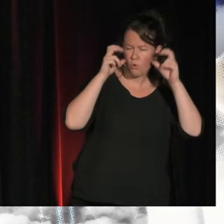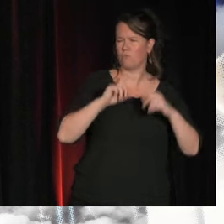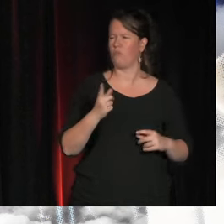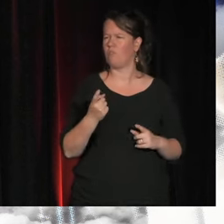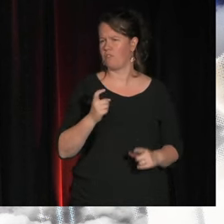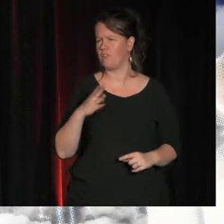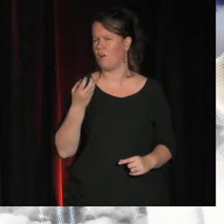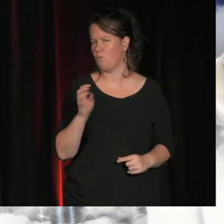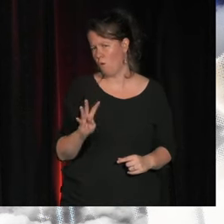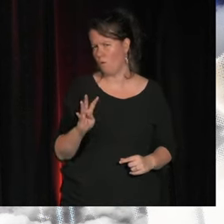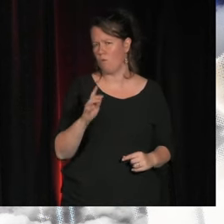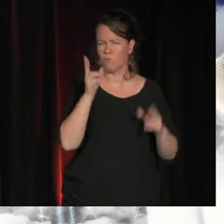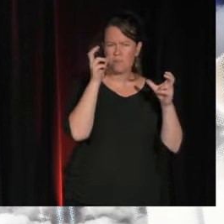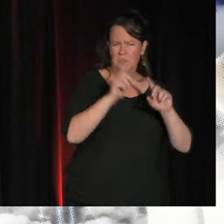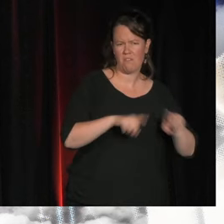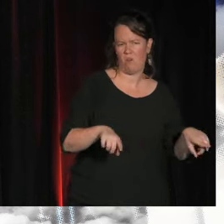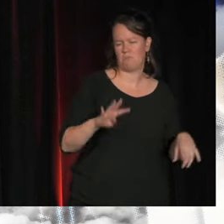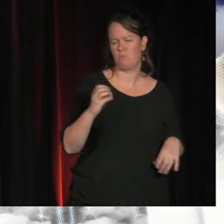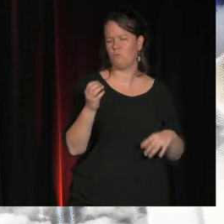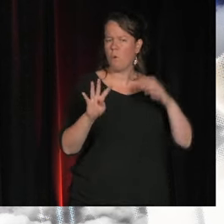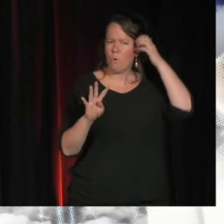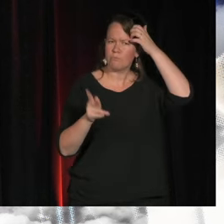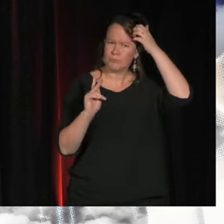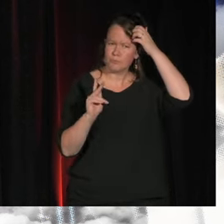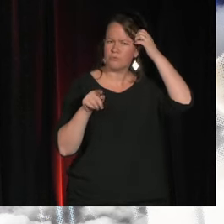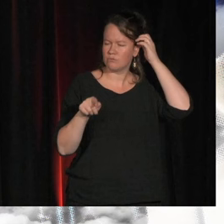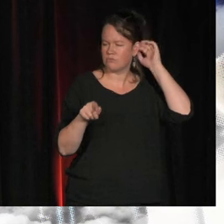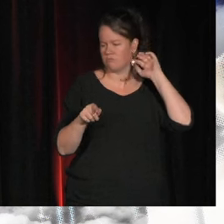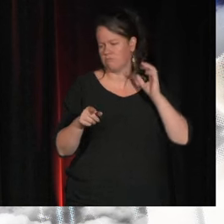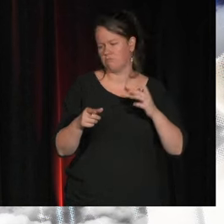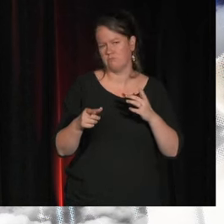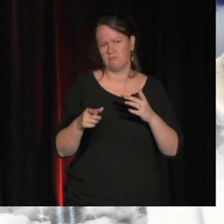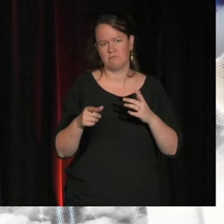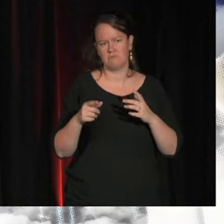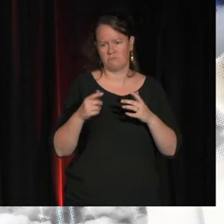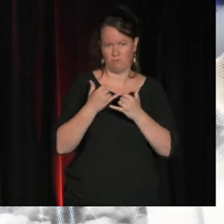Parce que Diablo, c'était vraiment de (la manin), mais c'est World of Warcraft qui a popularisé l'idée de cooldown, tous les MMORPG.